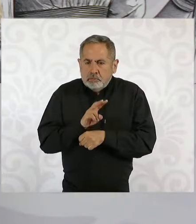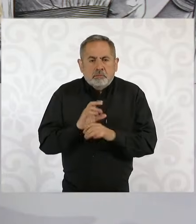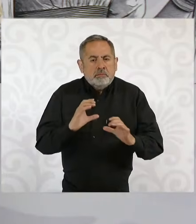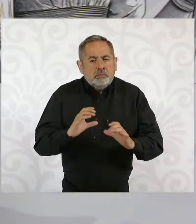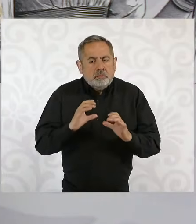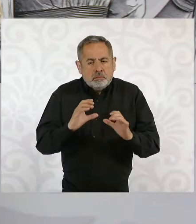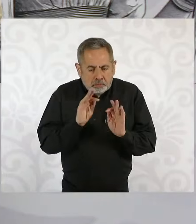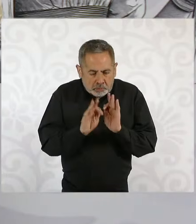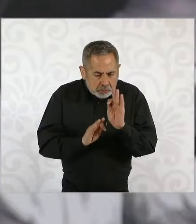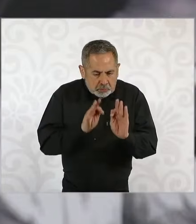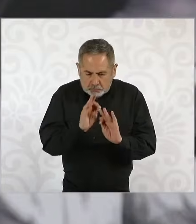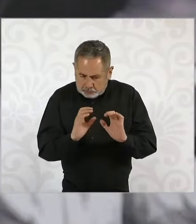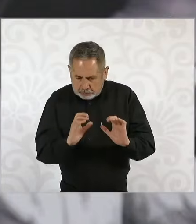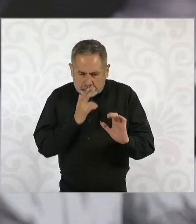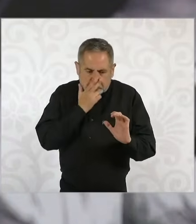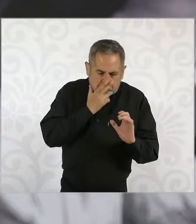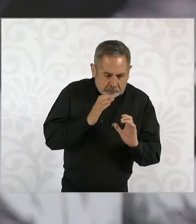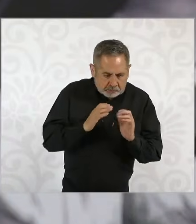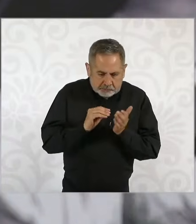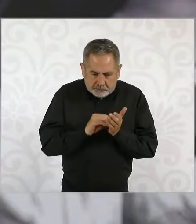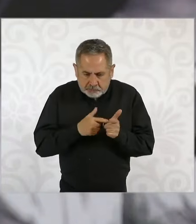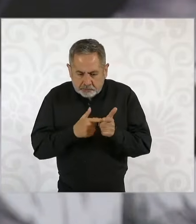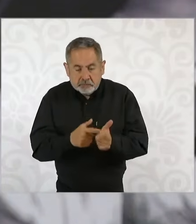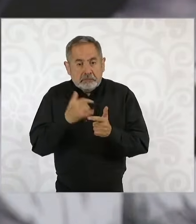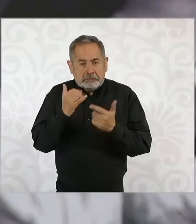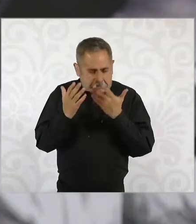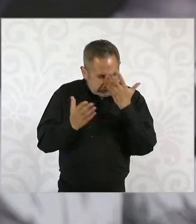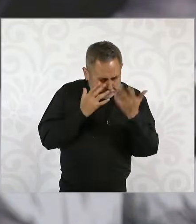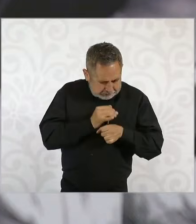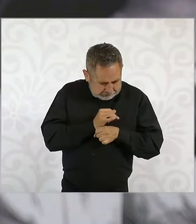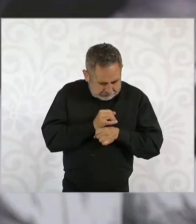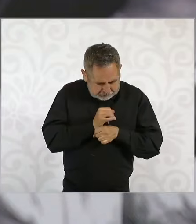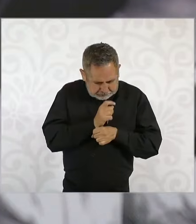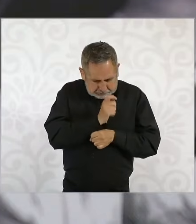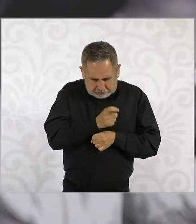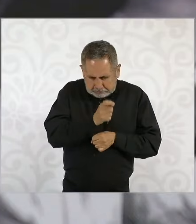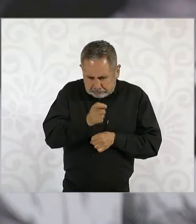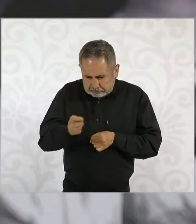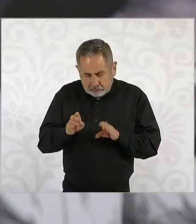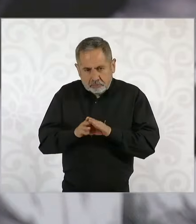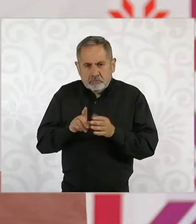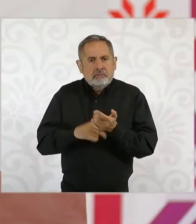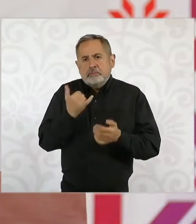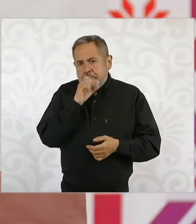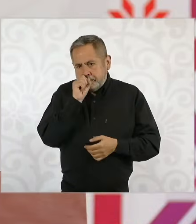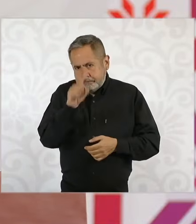el estudio de el patrimonio en todos sus ámbitos. y no es la excepción, por supuesto, el patrimonio